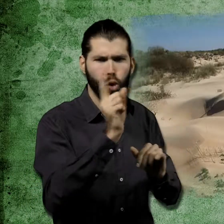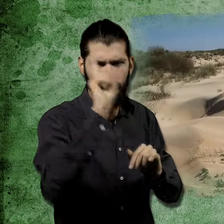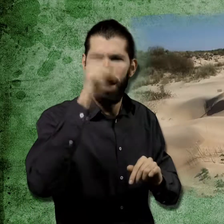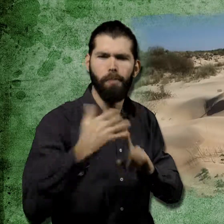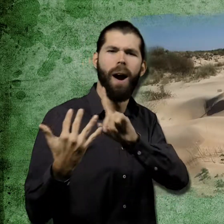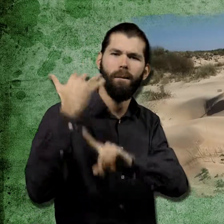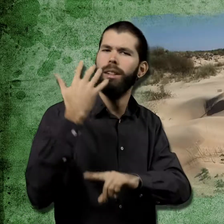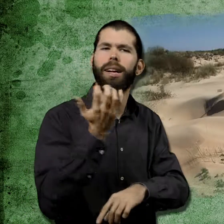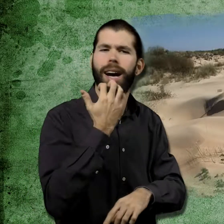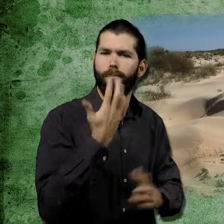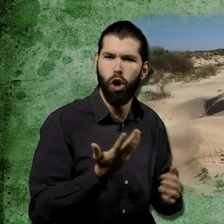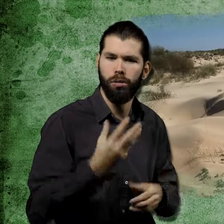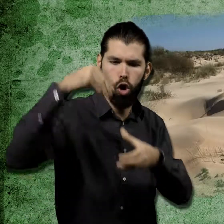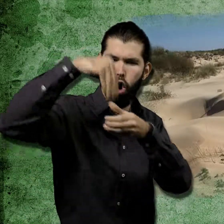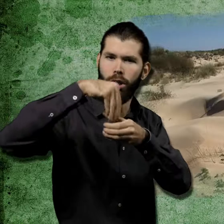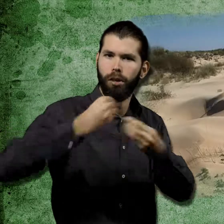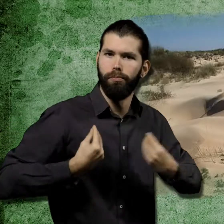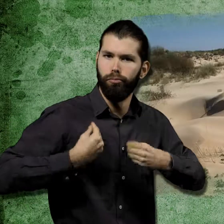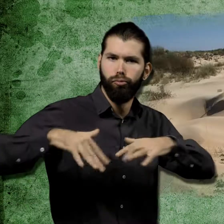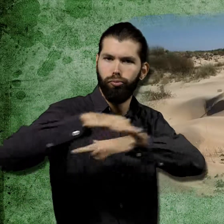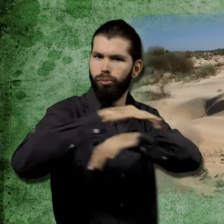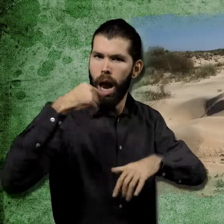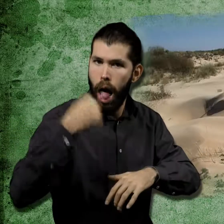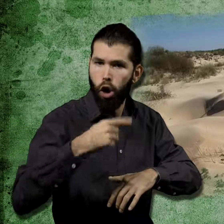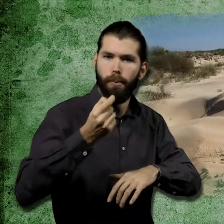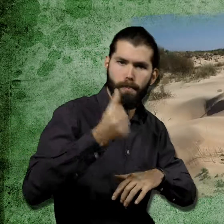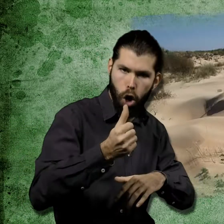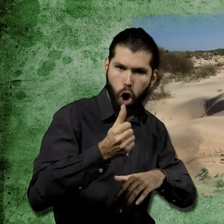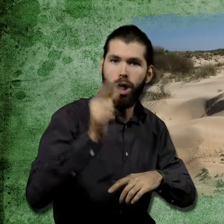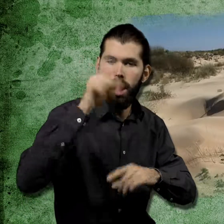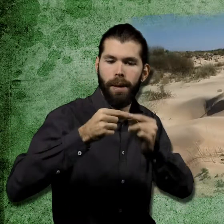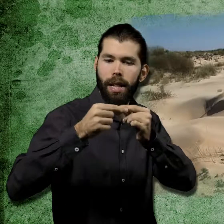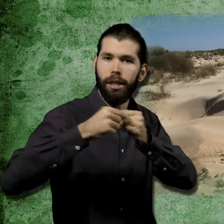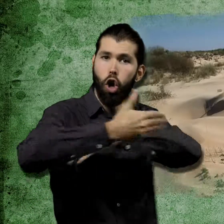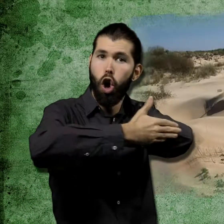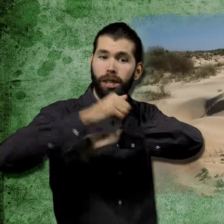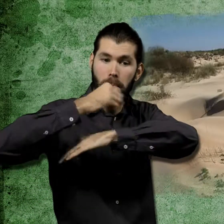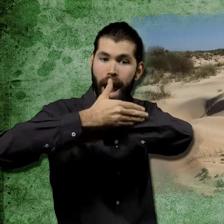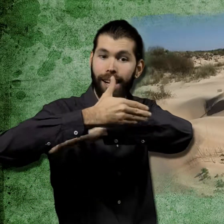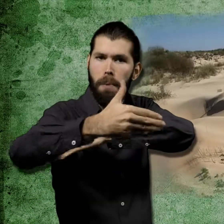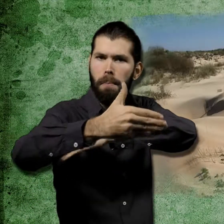la disponibilitat de matèria orgànica, el gradient d'influència marina